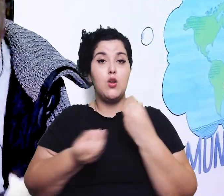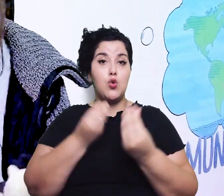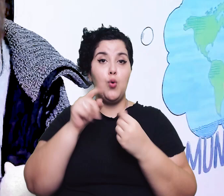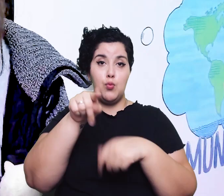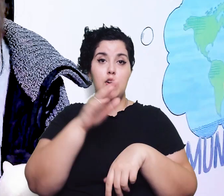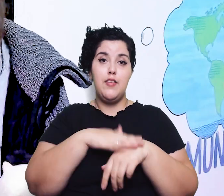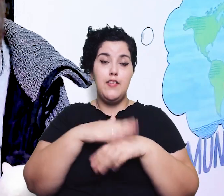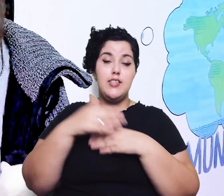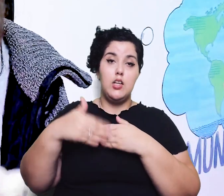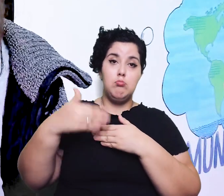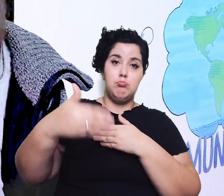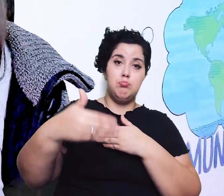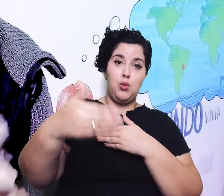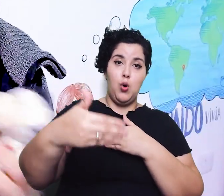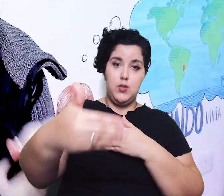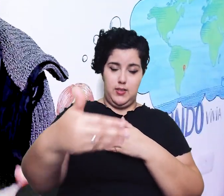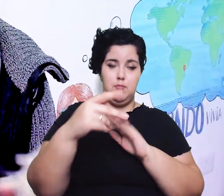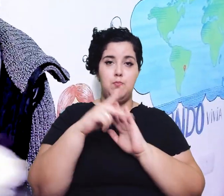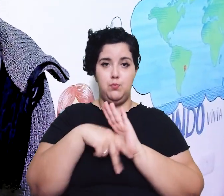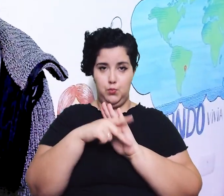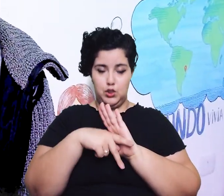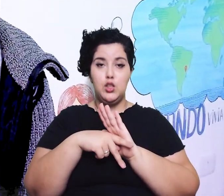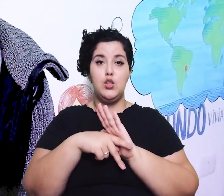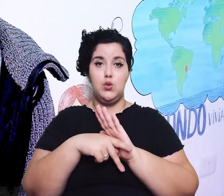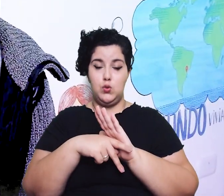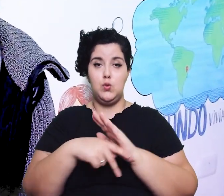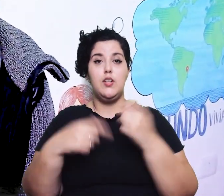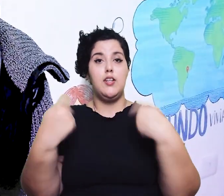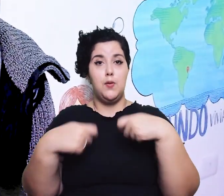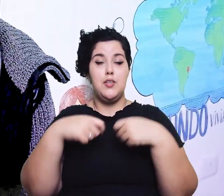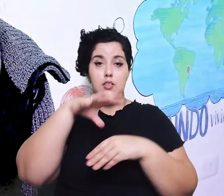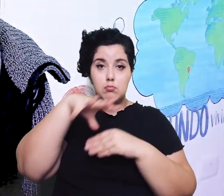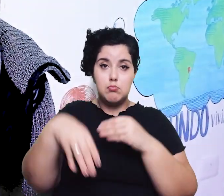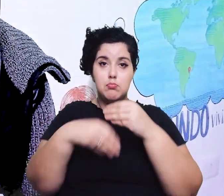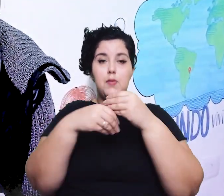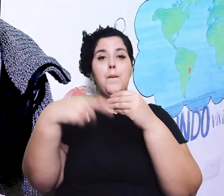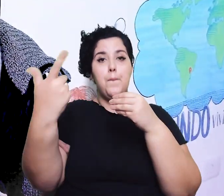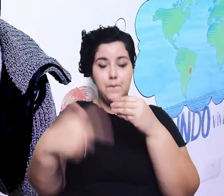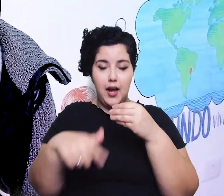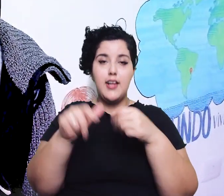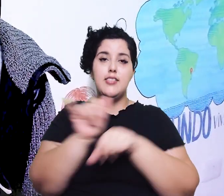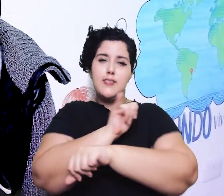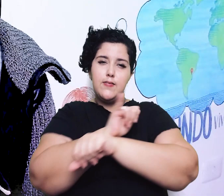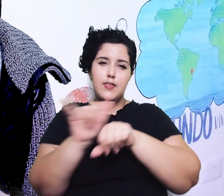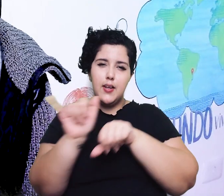vai prosseguir pras próximas etapas. Além disso, você deve aplicar pelo menos mais uma ou duas ferramentas de Definição.